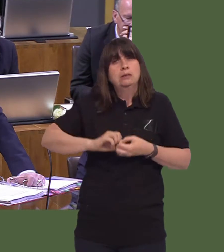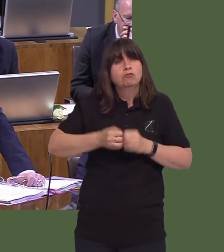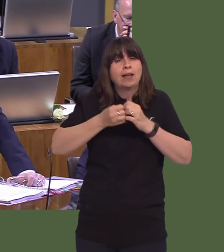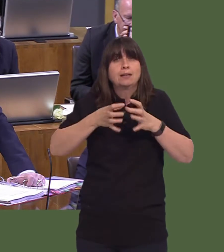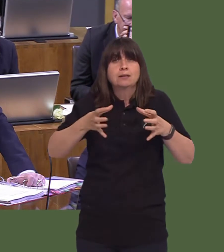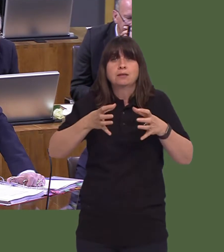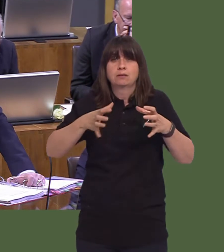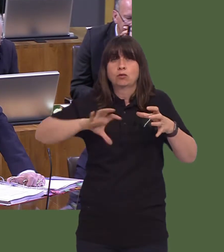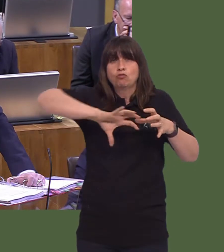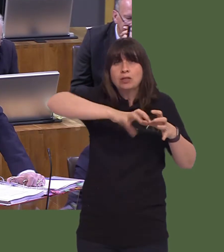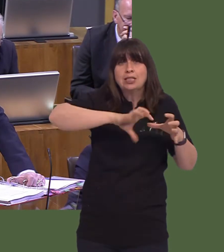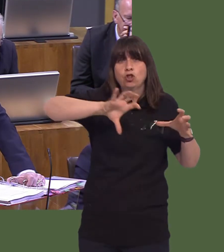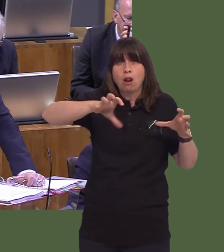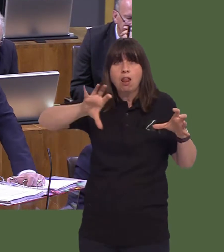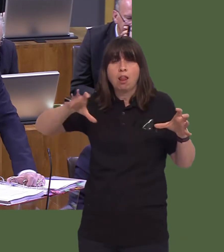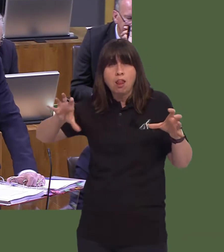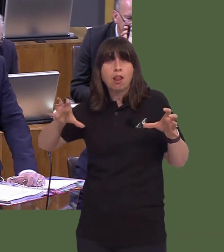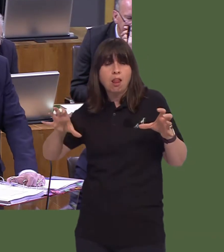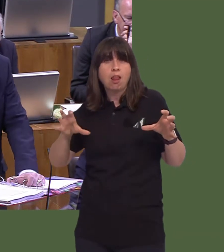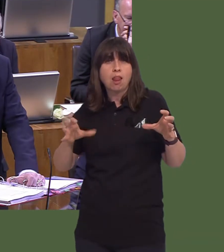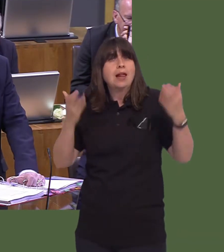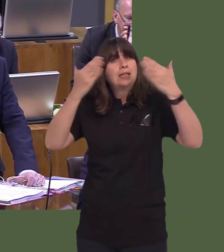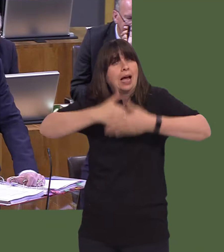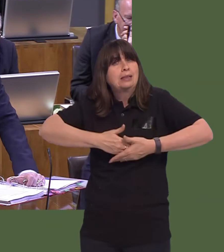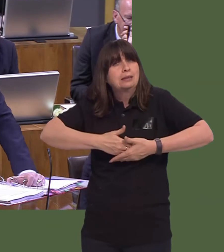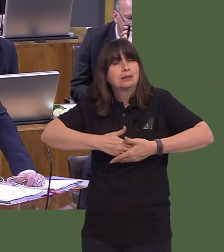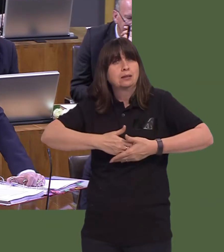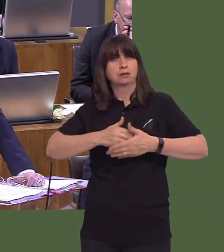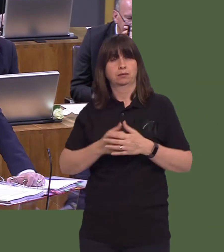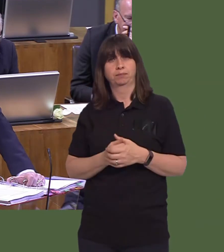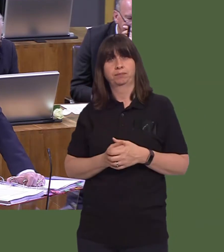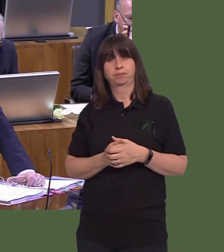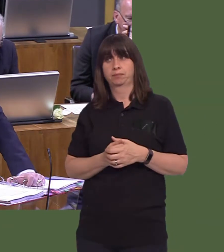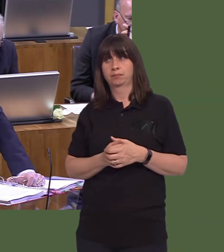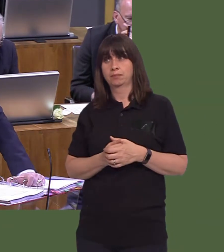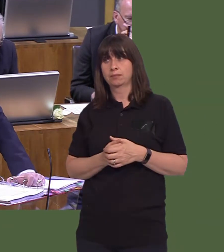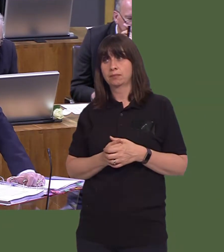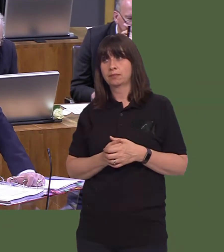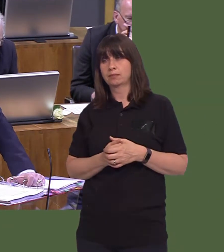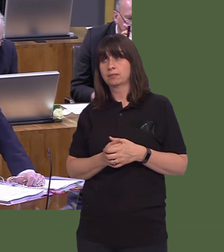gallu gweithio o gartref. Mae hynny'n rhywbeth sy'n cael ei ystyried ar hyn o bryd ac, wrth gwrs, bydd hynny'n